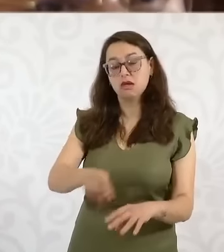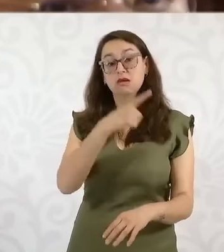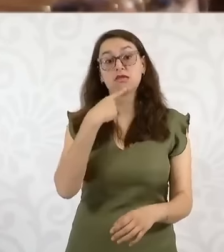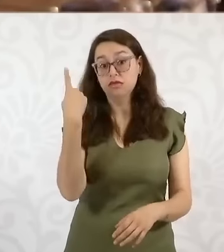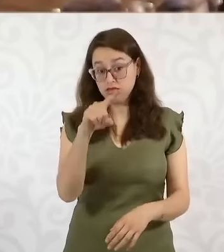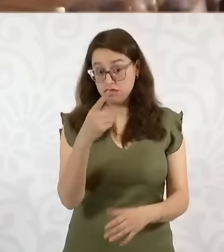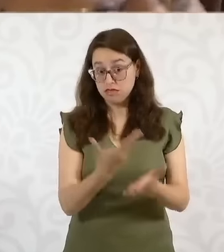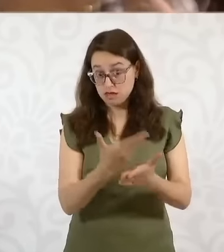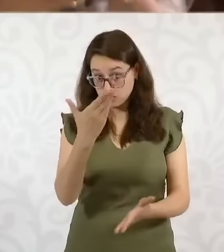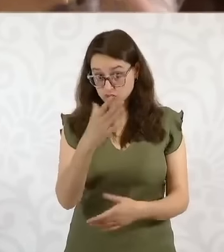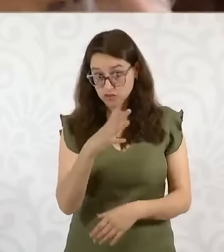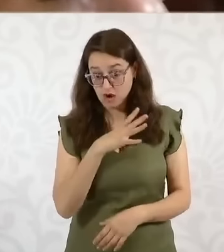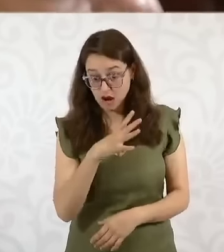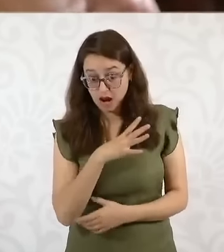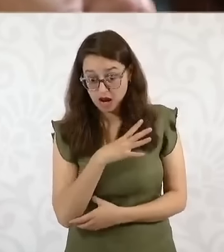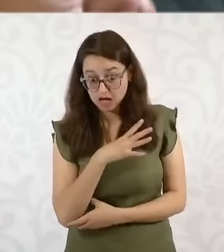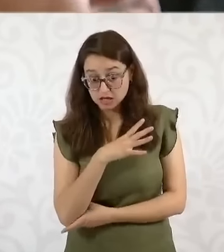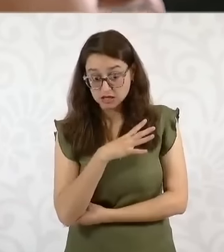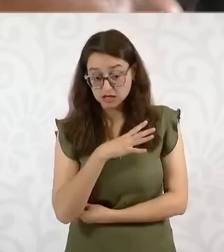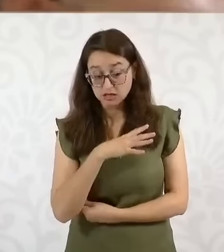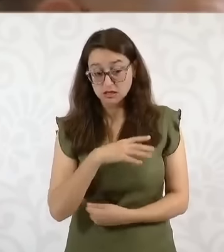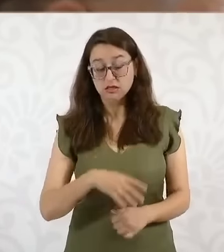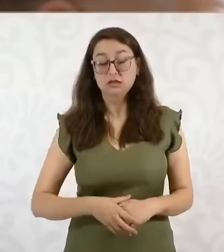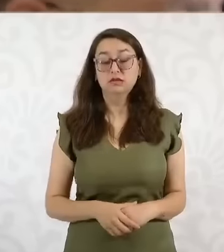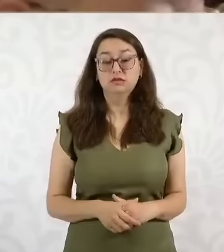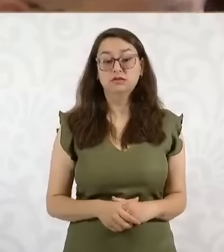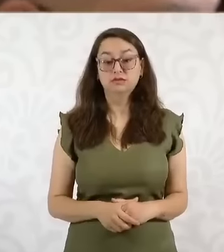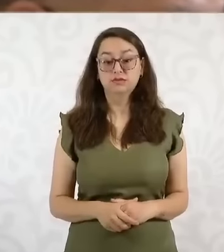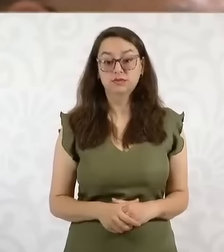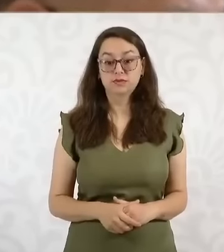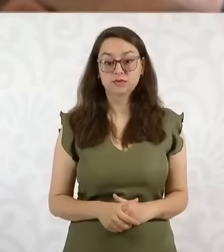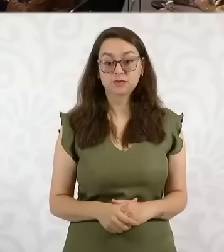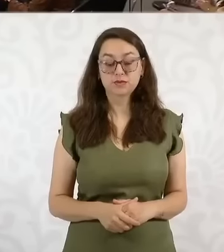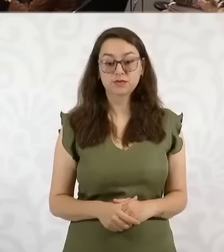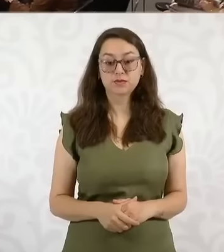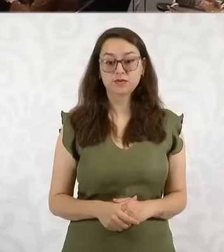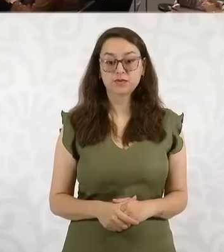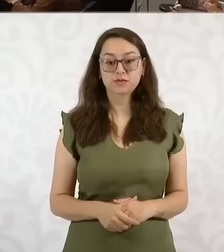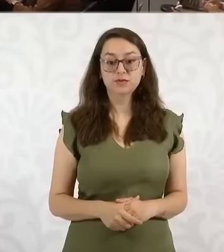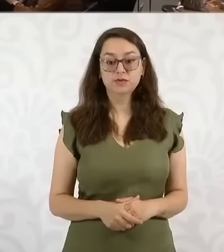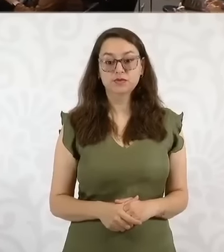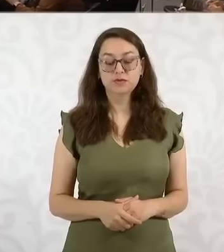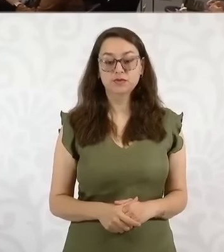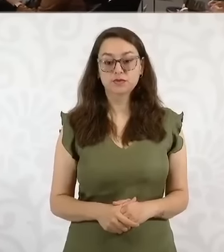en estas cuencas derivado de delitos ambientales que se pudieron haber detectado. Eh, ¿cuál es el